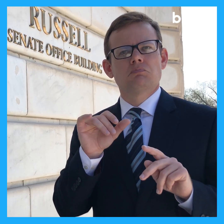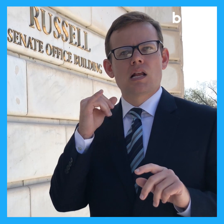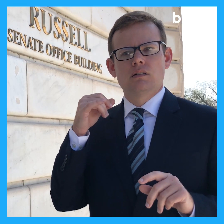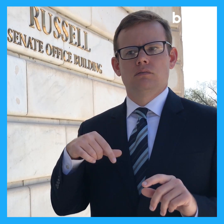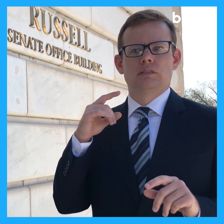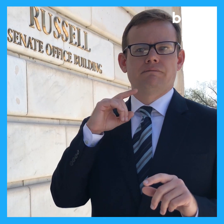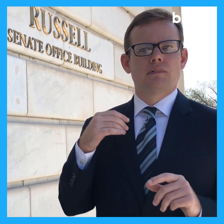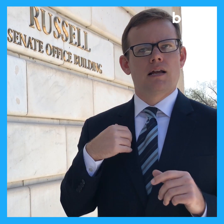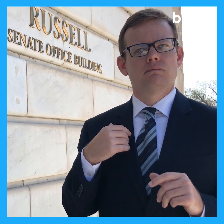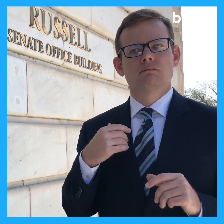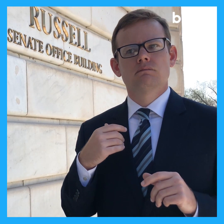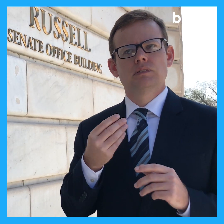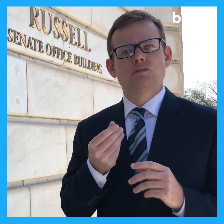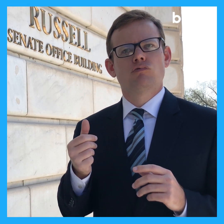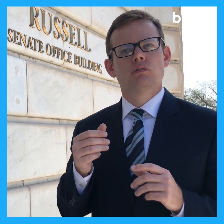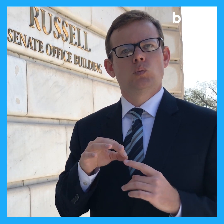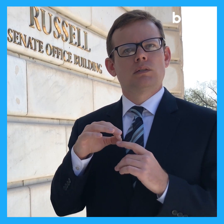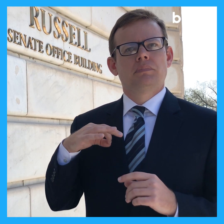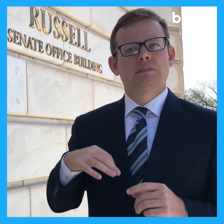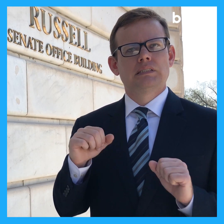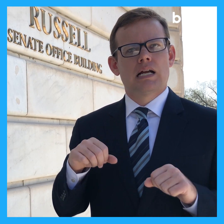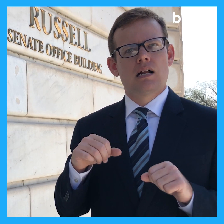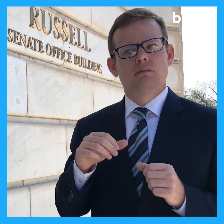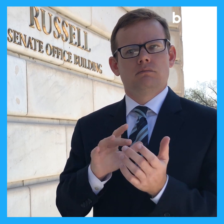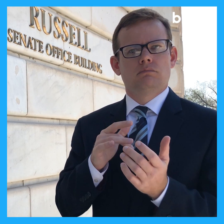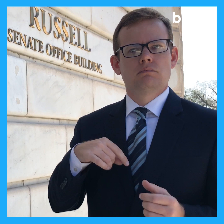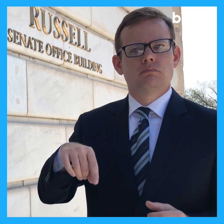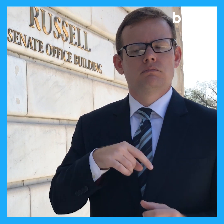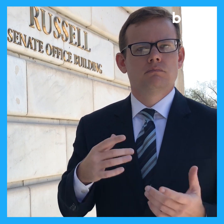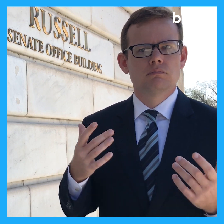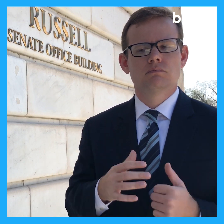Las personas sordas tienen varios beneficios únicos, y el militar podría hacer uso de esas habilidades.